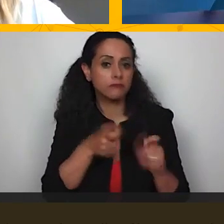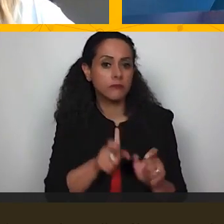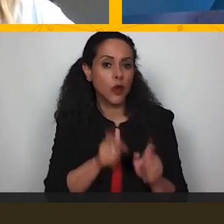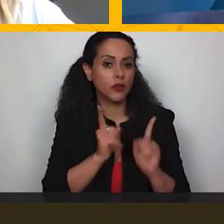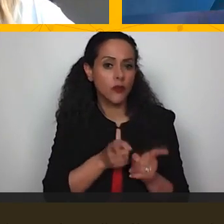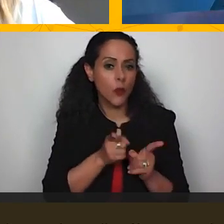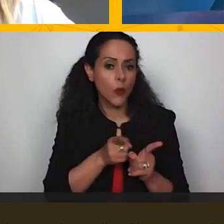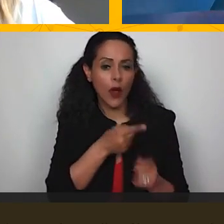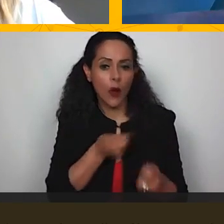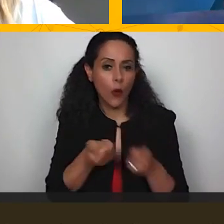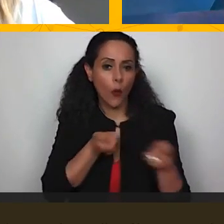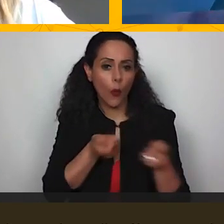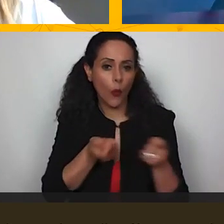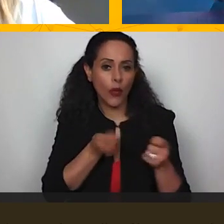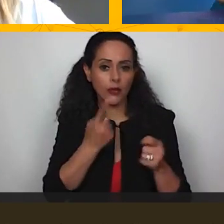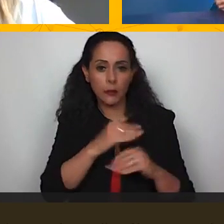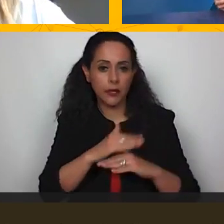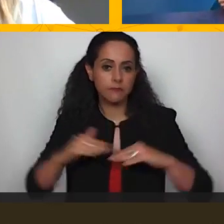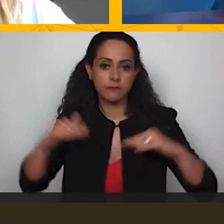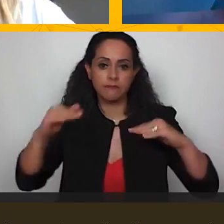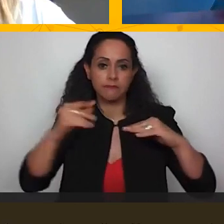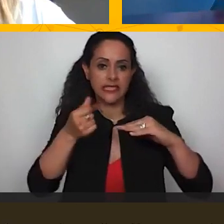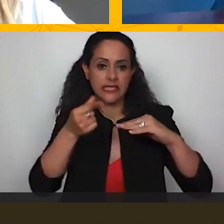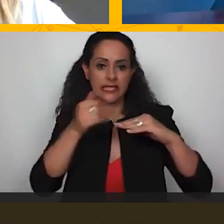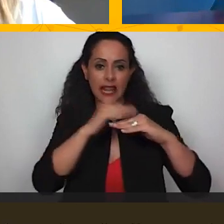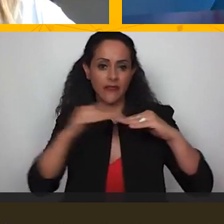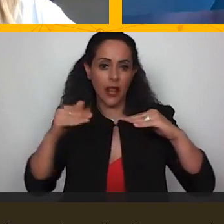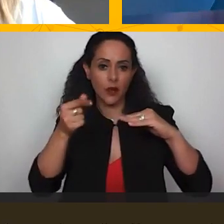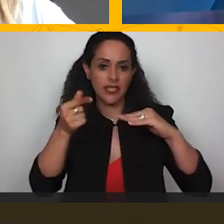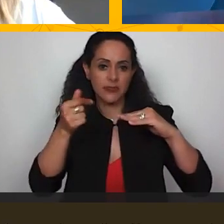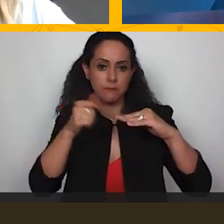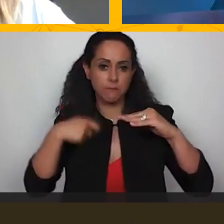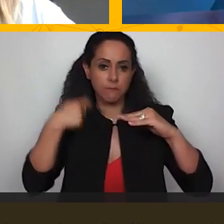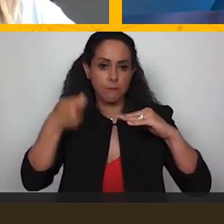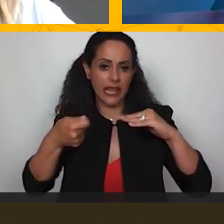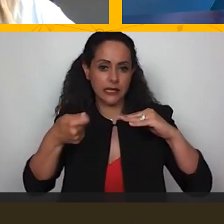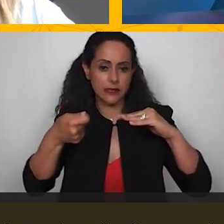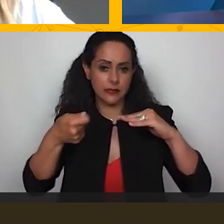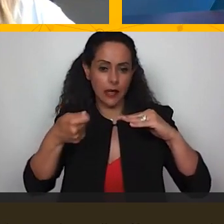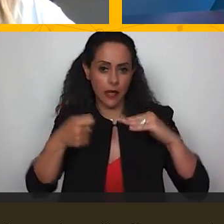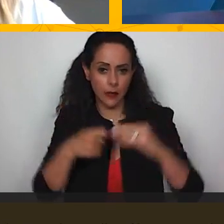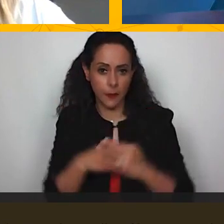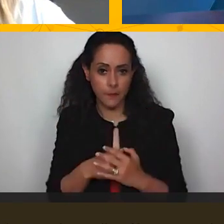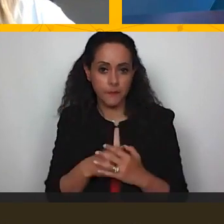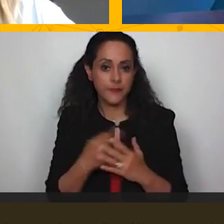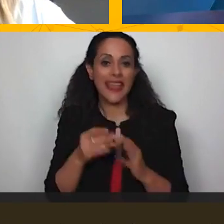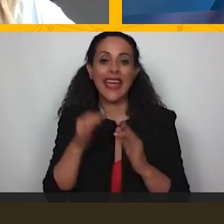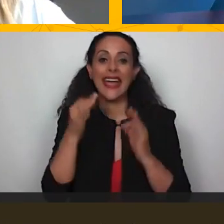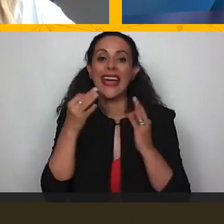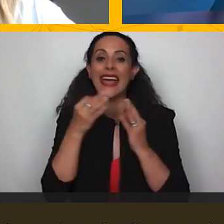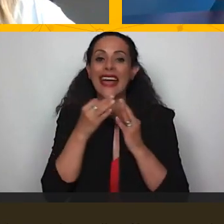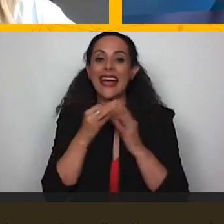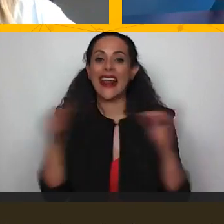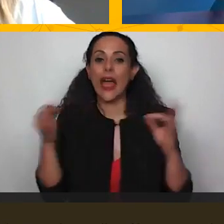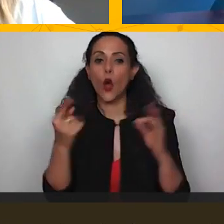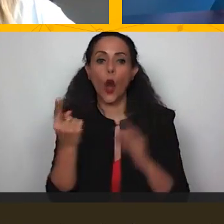magari li può guidare verso certe soglie di spesa. Eh non